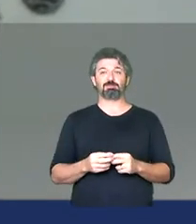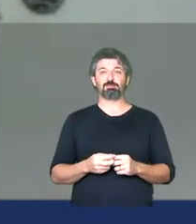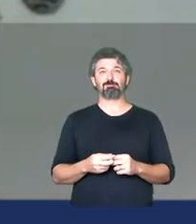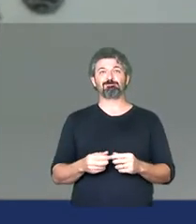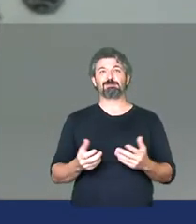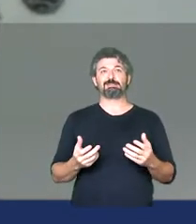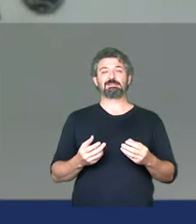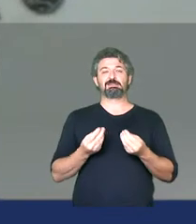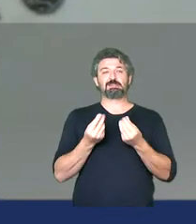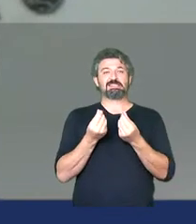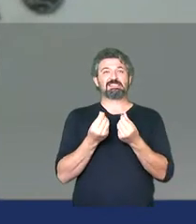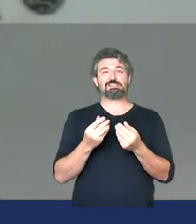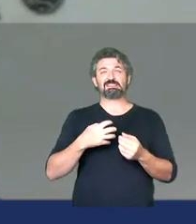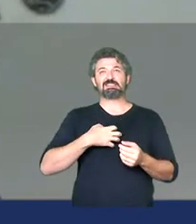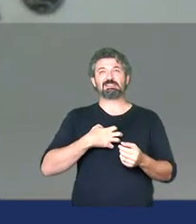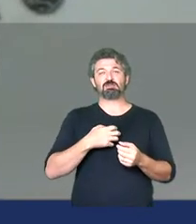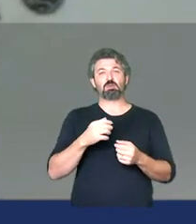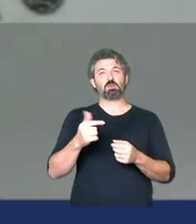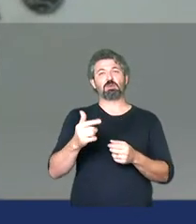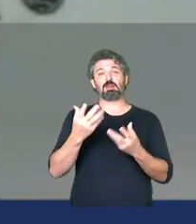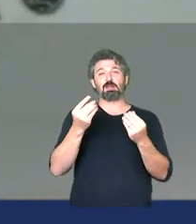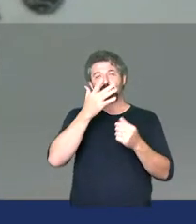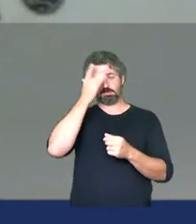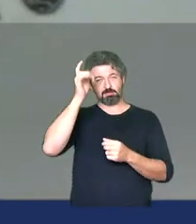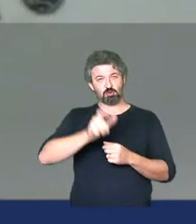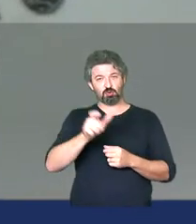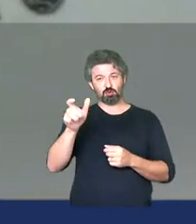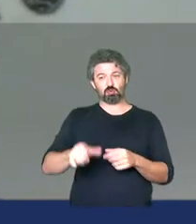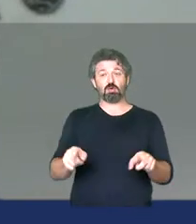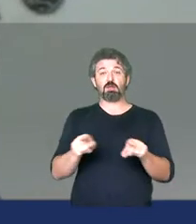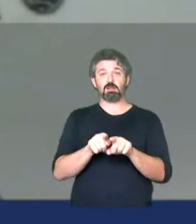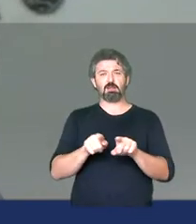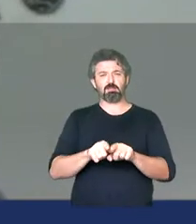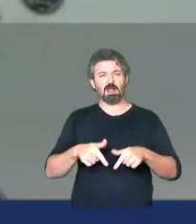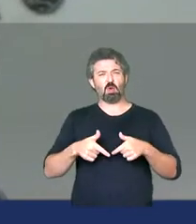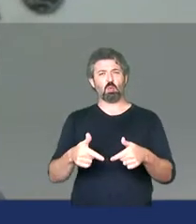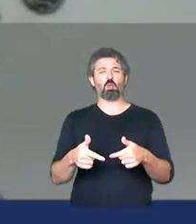DIVERSIDADE, DA PLURALIDADE, NÃO SERIA TANTO SENSIBILIZADAS AS PESSOAS,